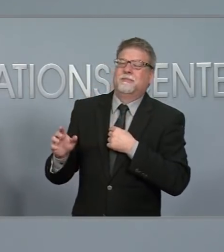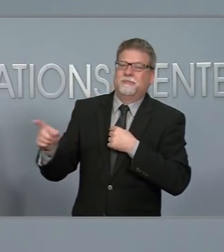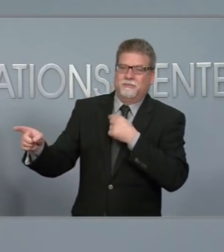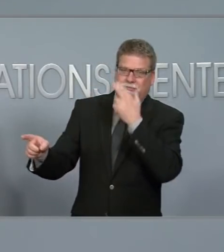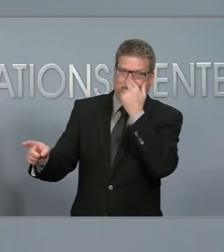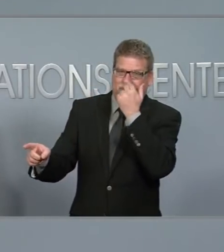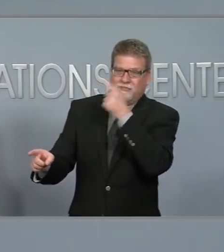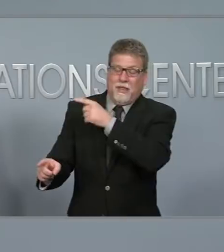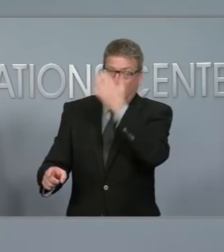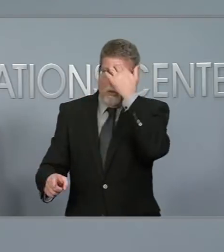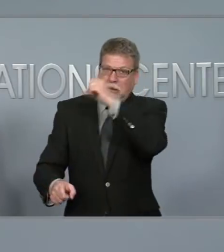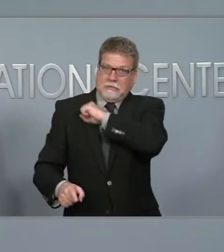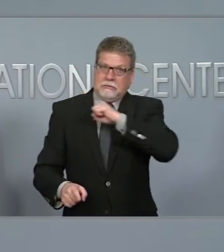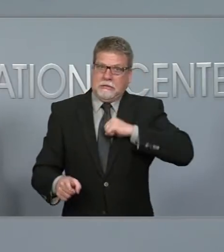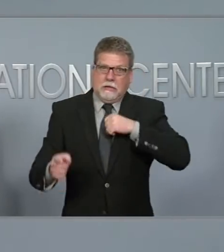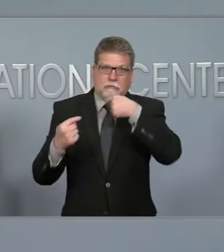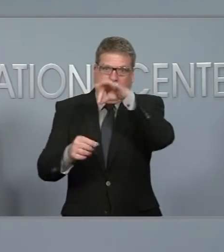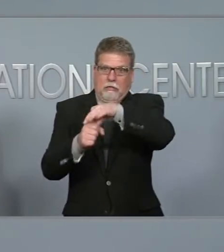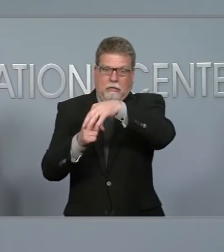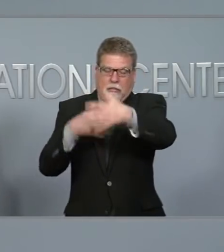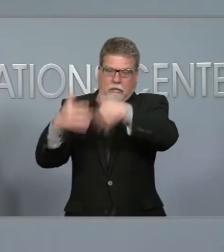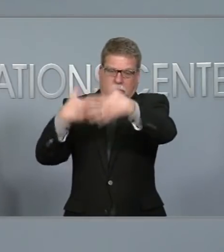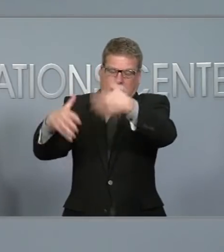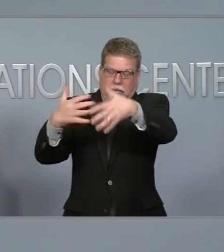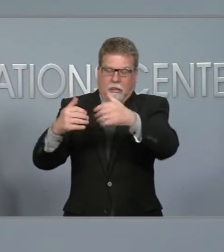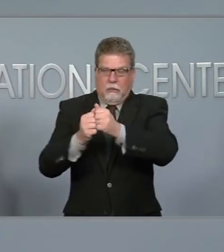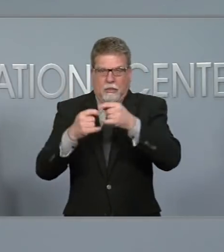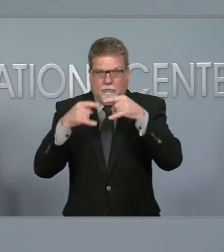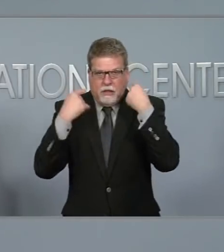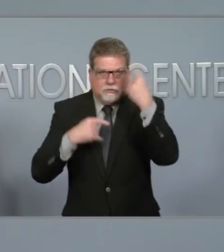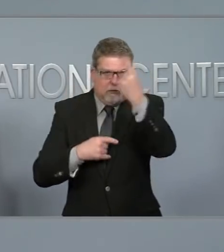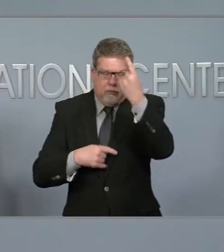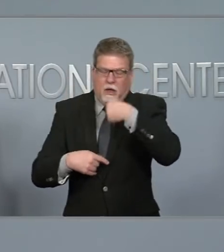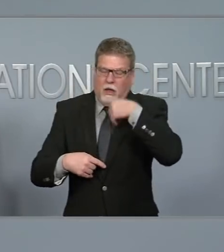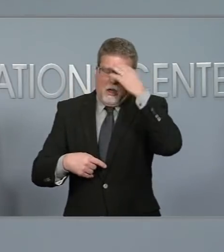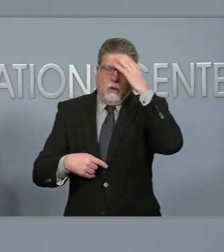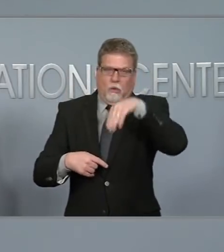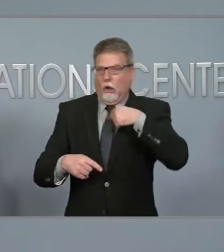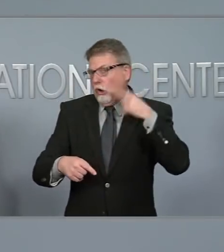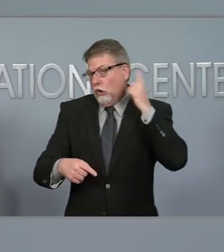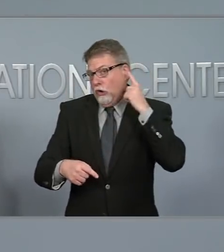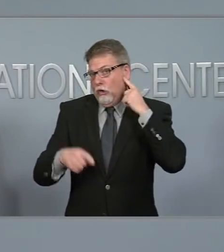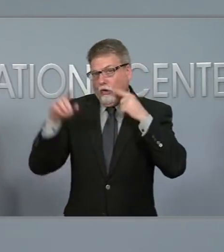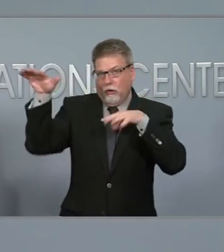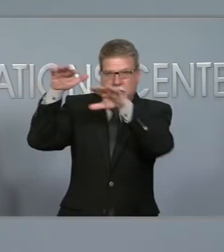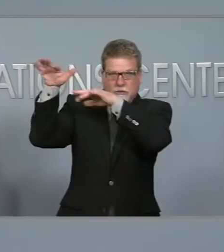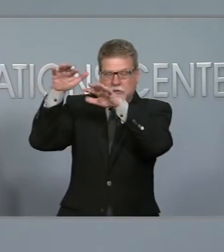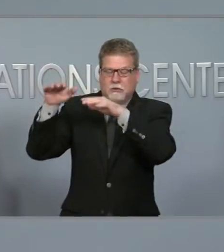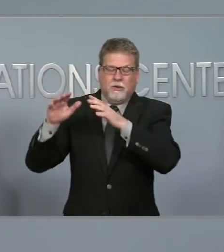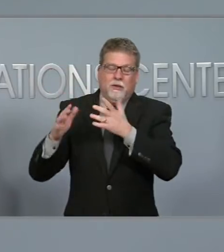bote sigan en cuanto a las mascarillas en las escuelas para firmar esta legislación.